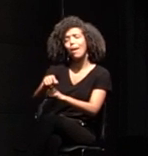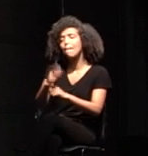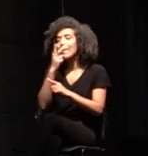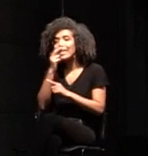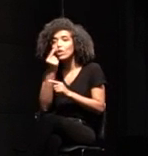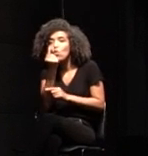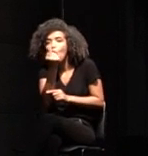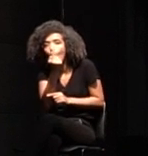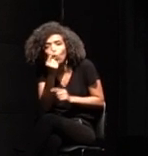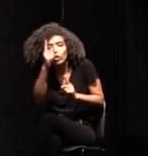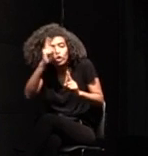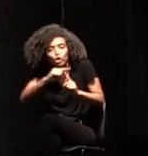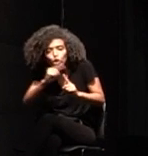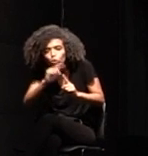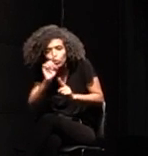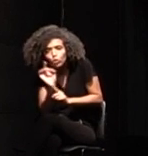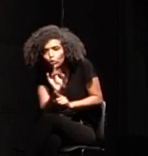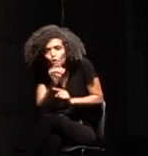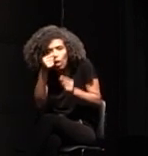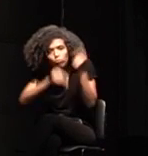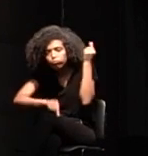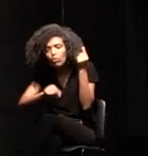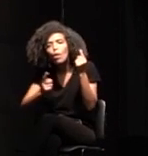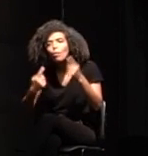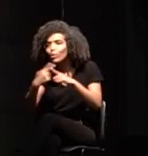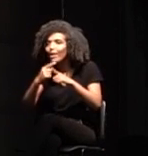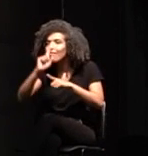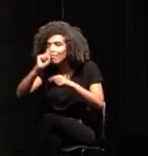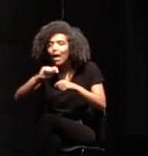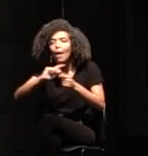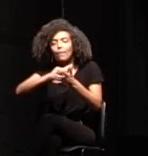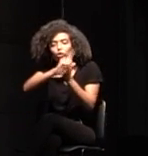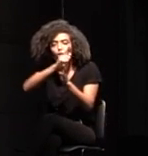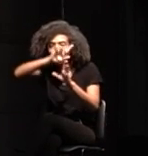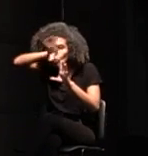Essa seleção de seis filmes que passamos agora